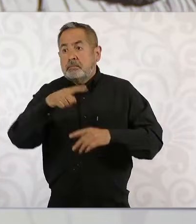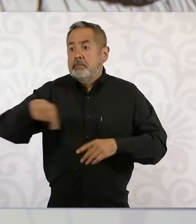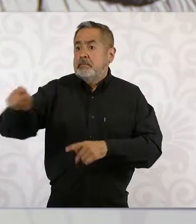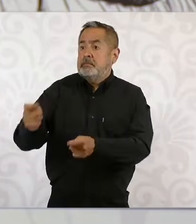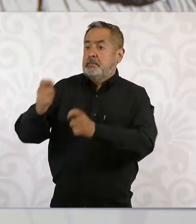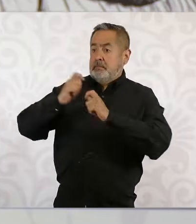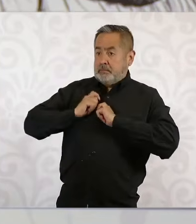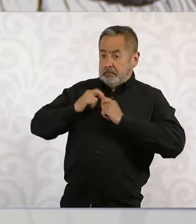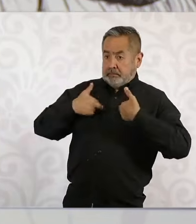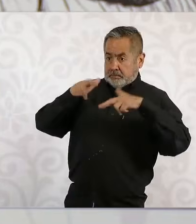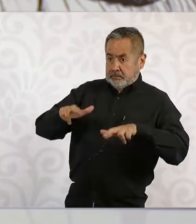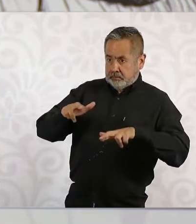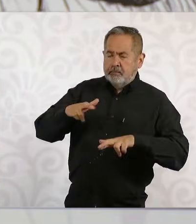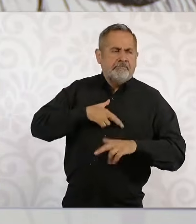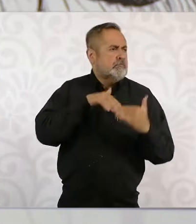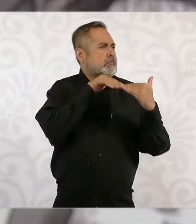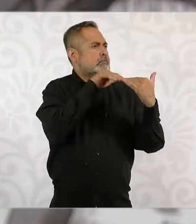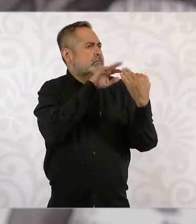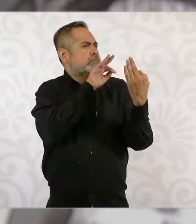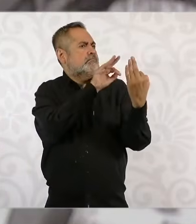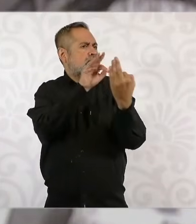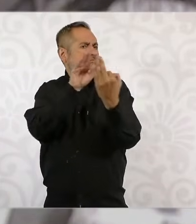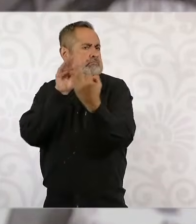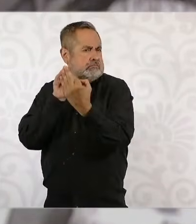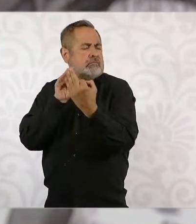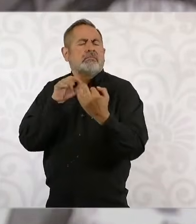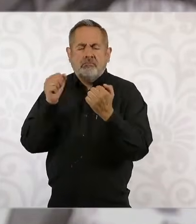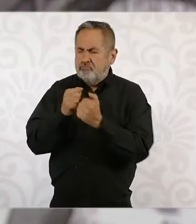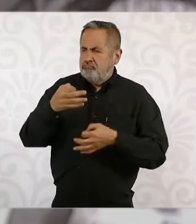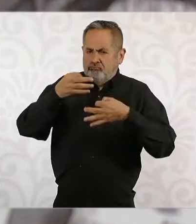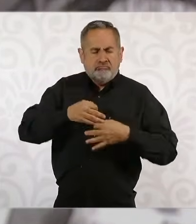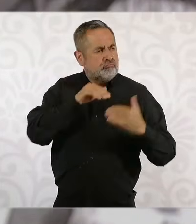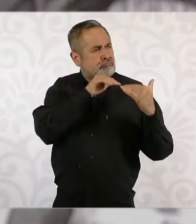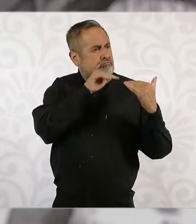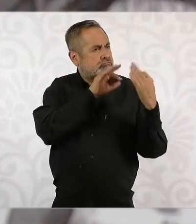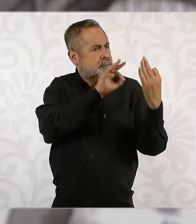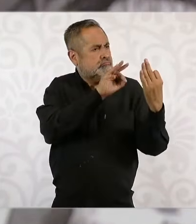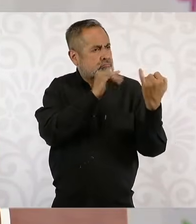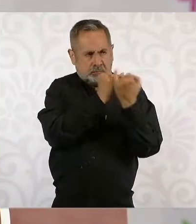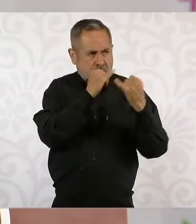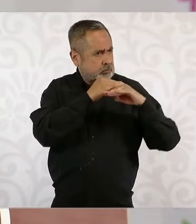pues se presenta ante todas las naciones del mundo con mucha dignidad, pidiendo siempre respeto,